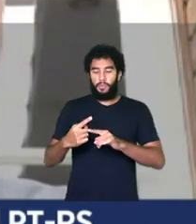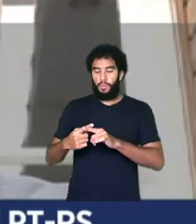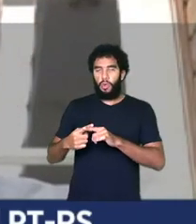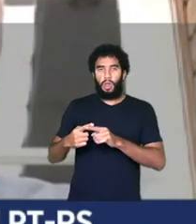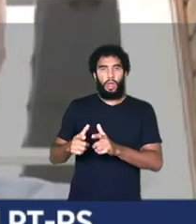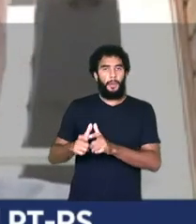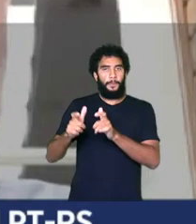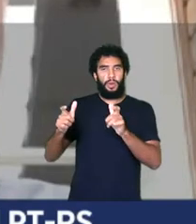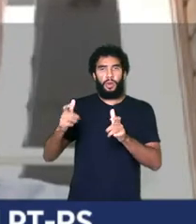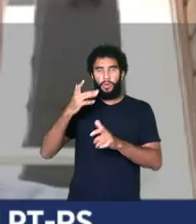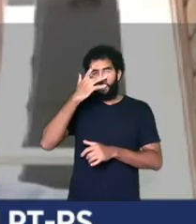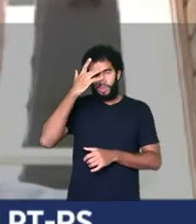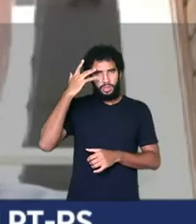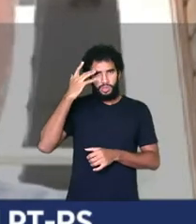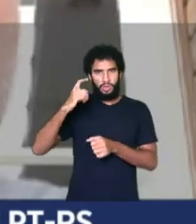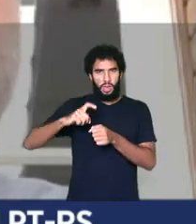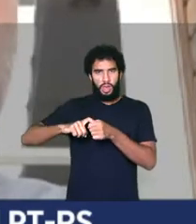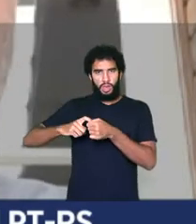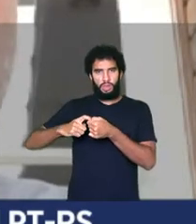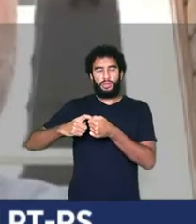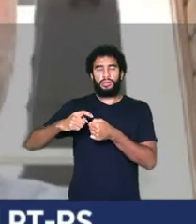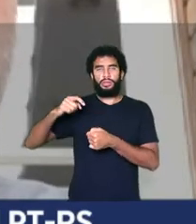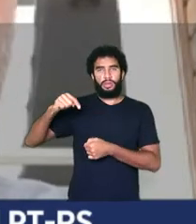E EU PEÇO UM MINUTO PARA CONCLUIR, SENHOR PRESIDENTE. POR QUE EU DIGO ISSO, A MAIORIA ACIONISTAS